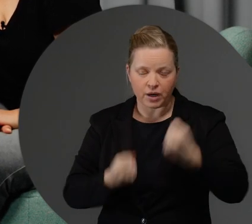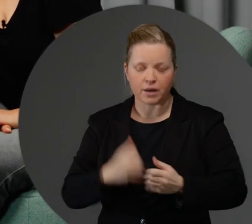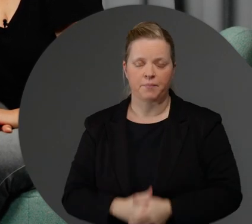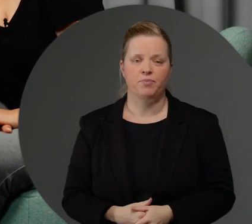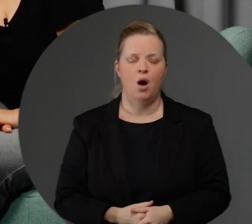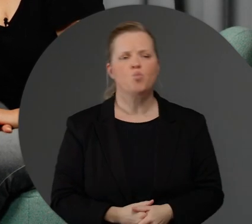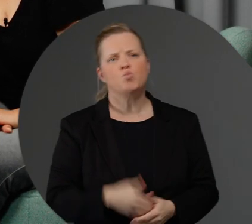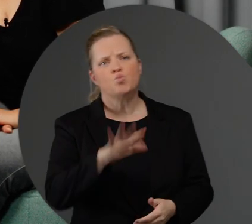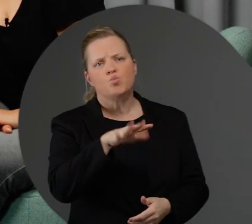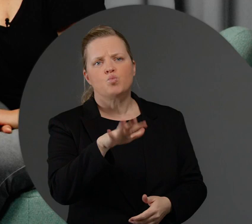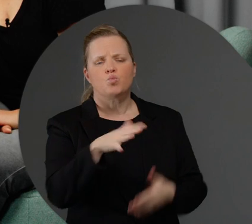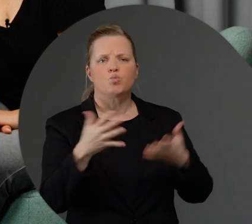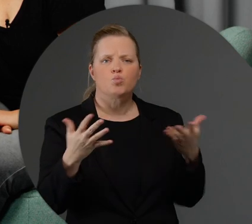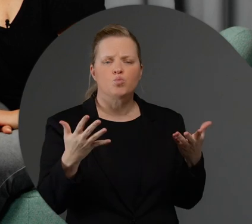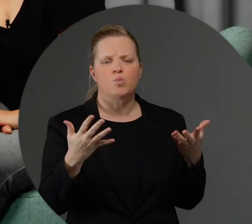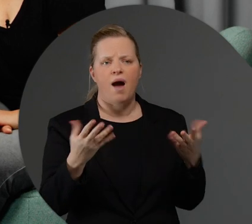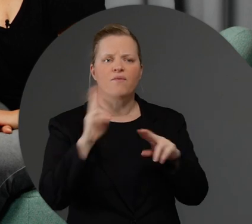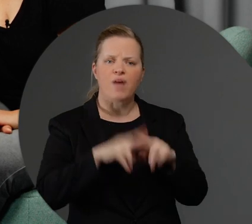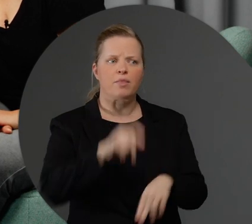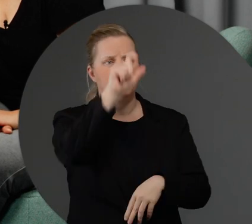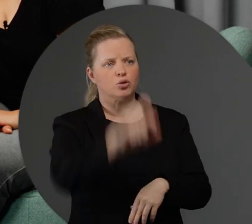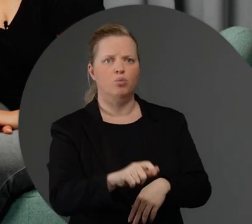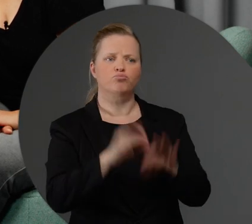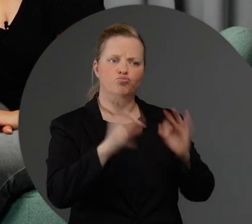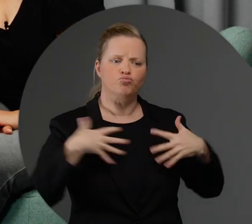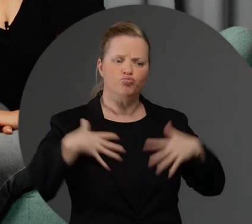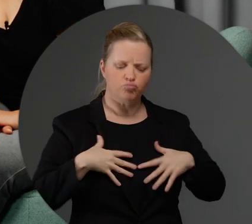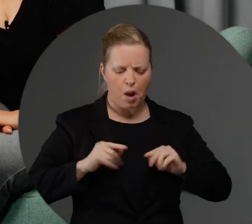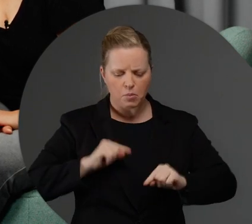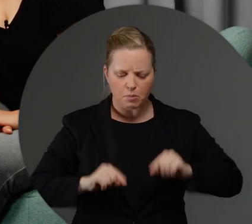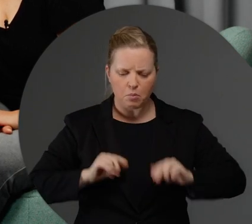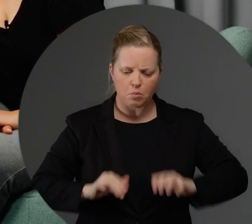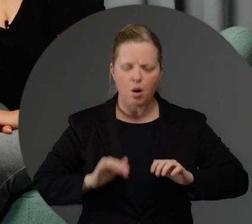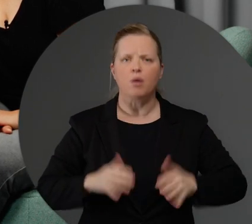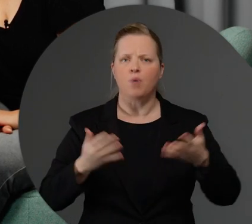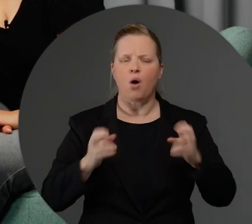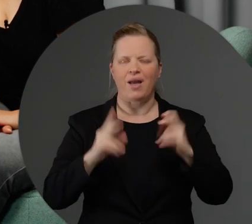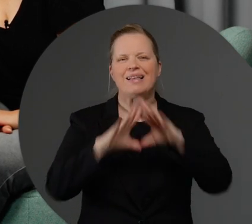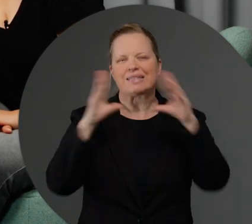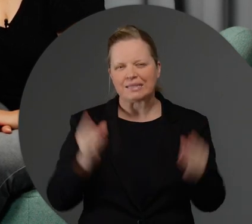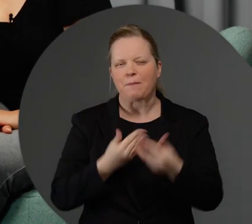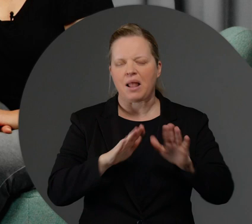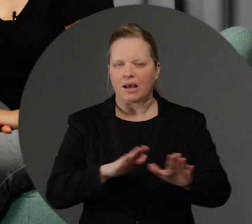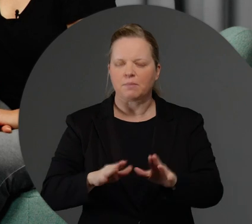Wenn man es gut kann, würde ich sagen, es kommt - ja in Summe wahrscheinlich, aber es